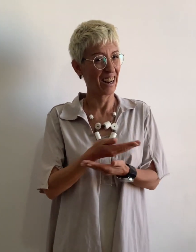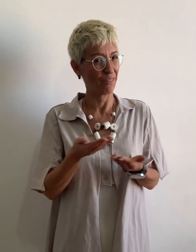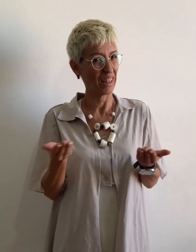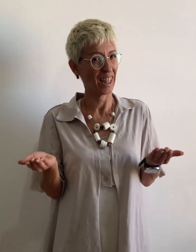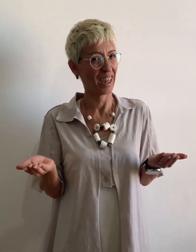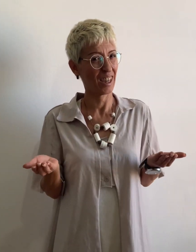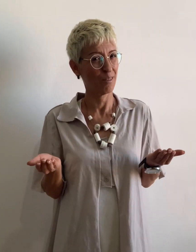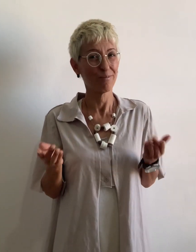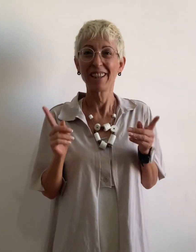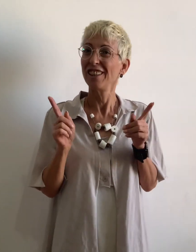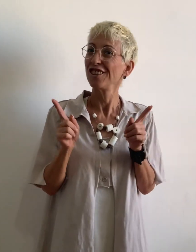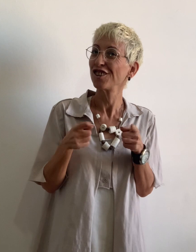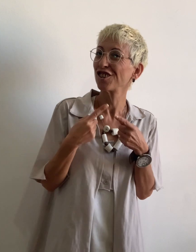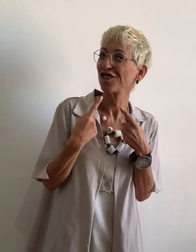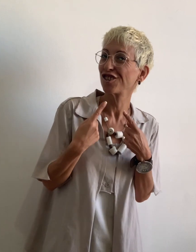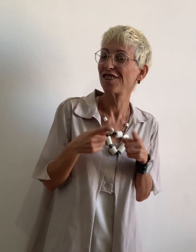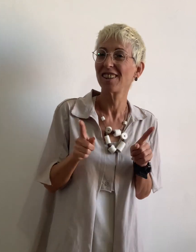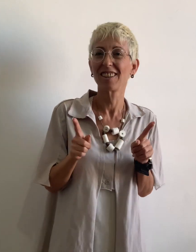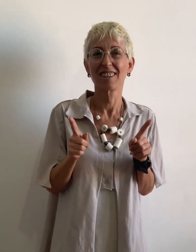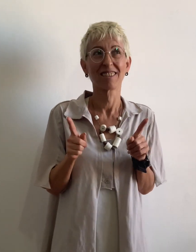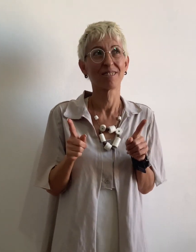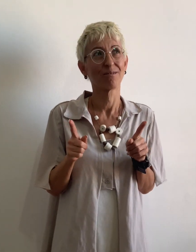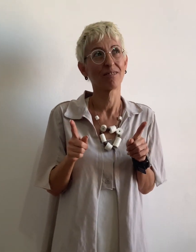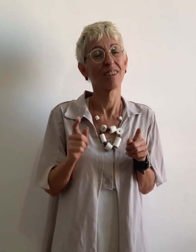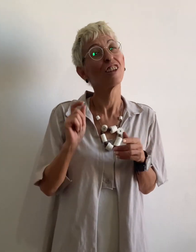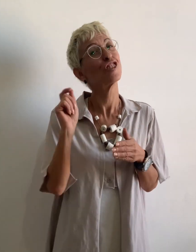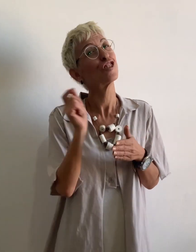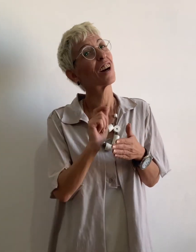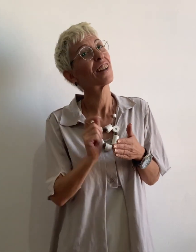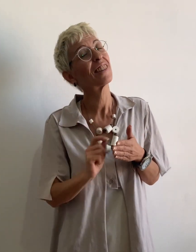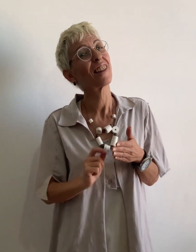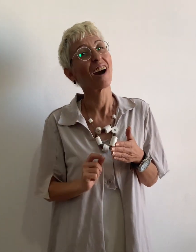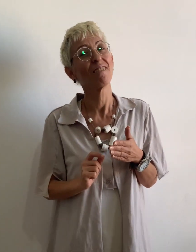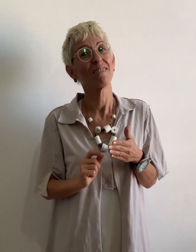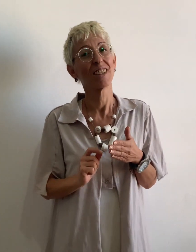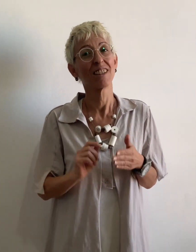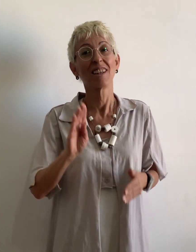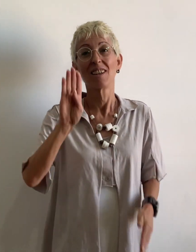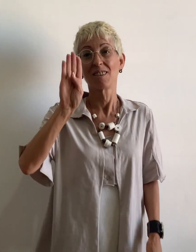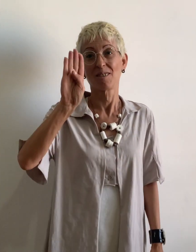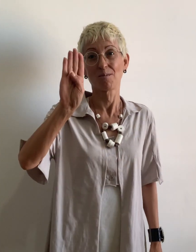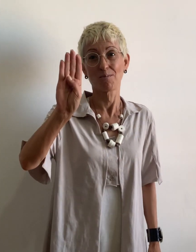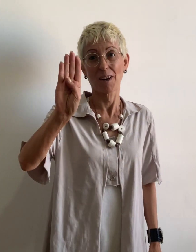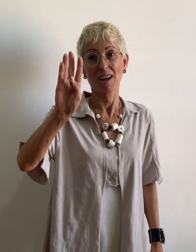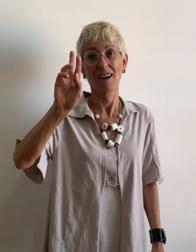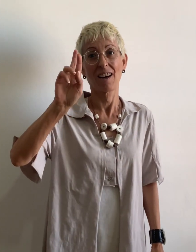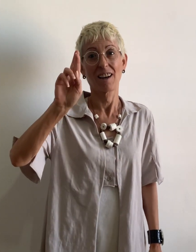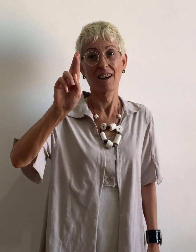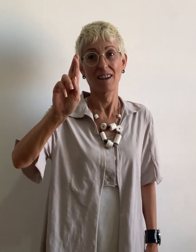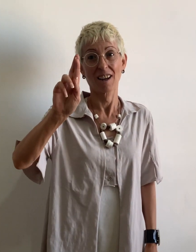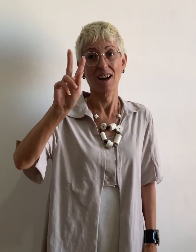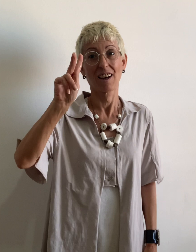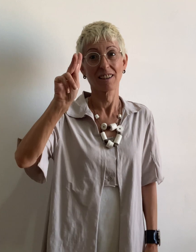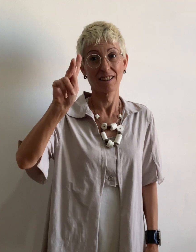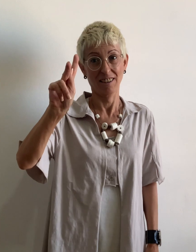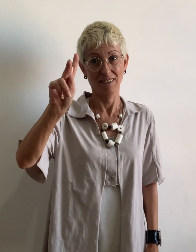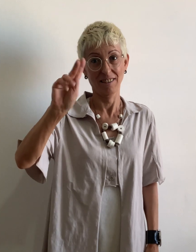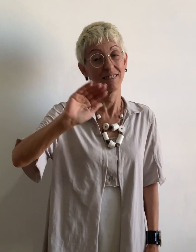לפניכם שיר שכתב ב ר ק